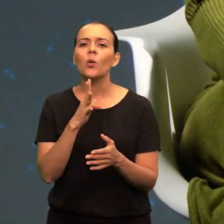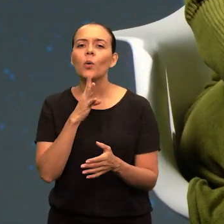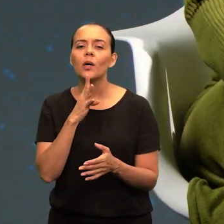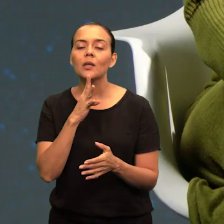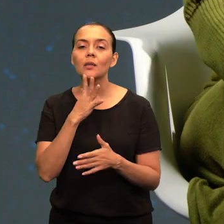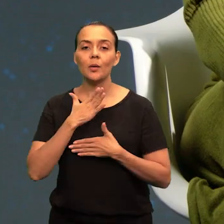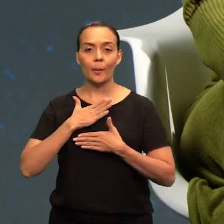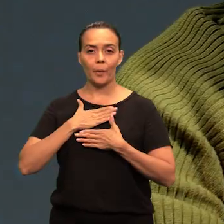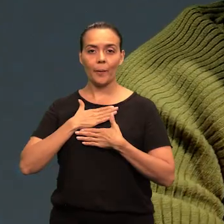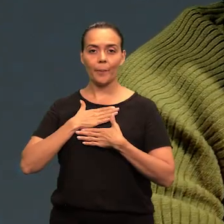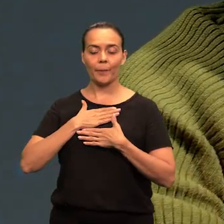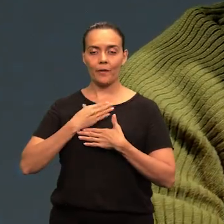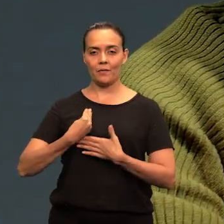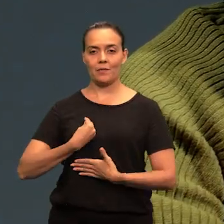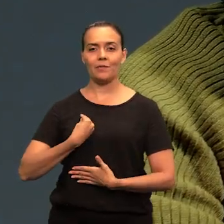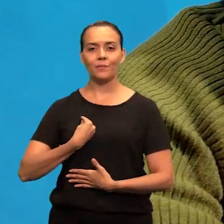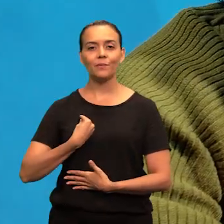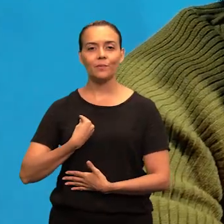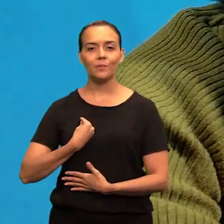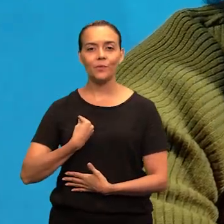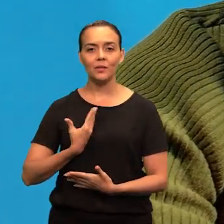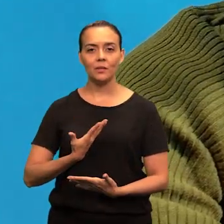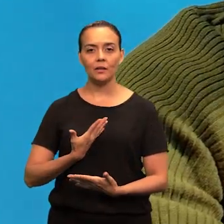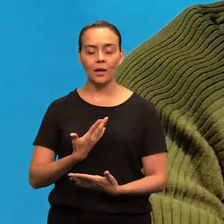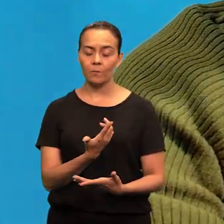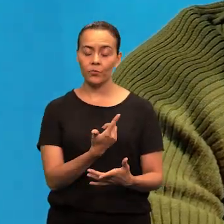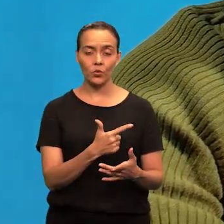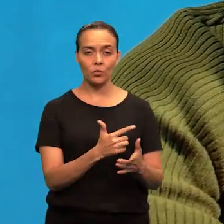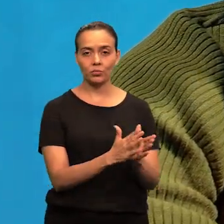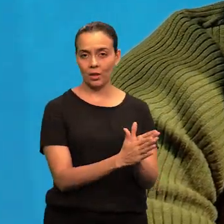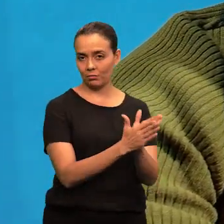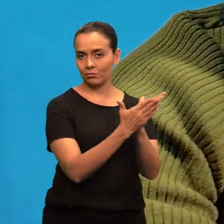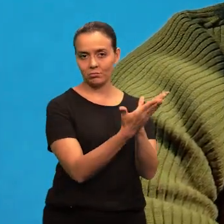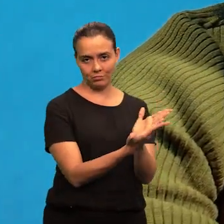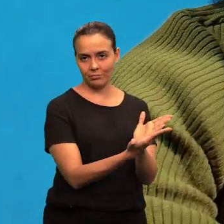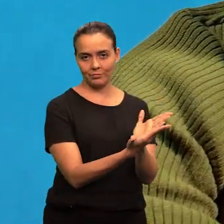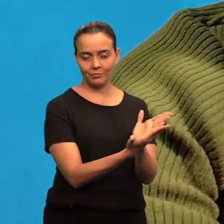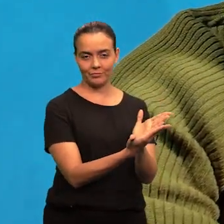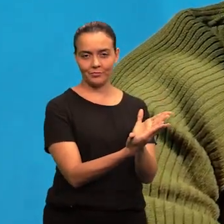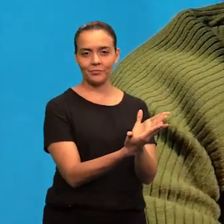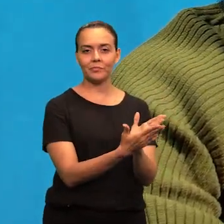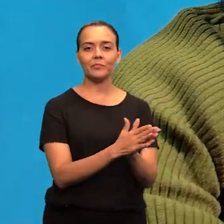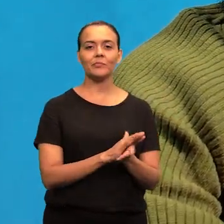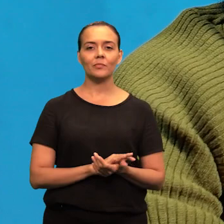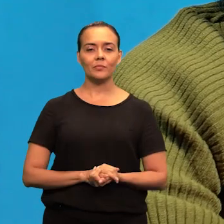produção de conhecimento e epistemologias que não necessariamente estão nos livros.